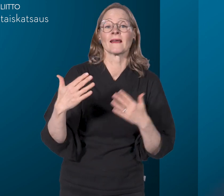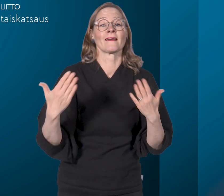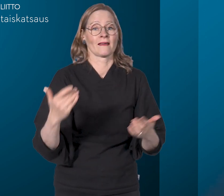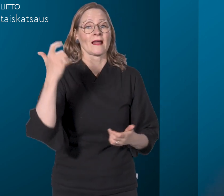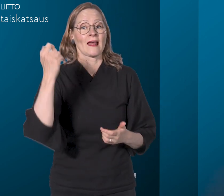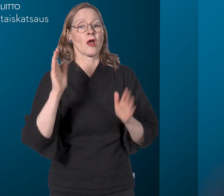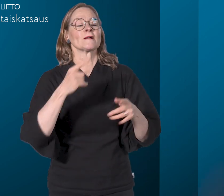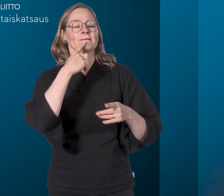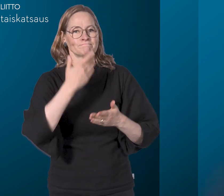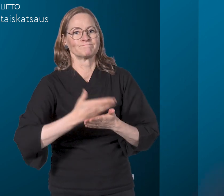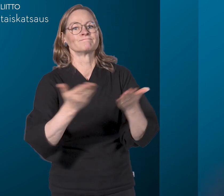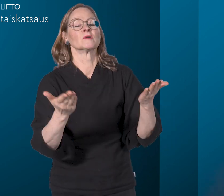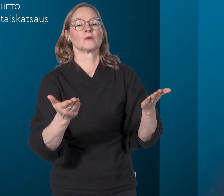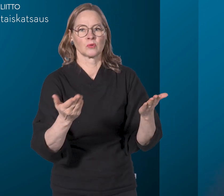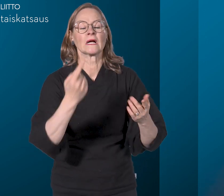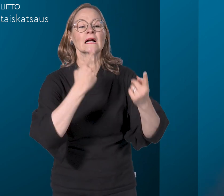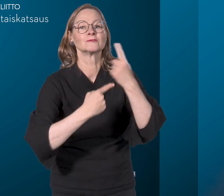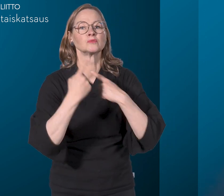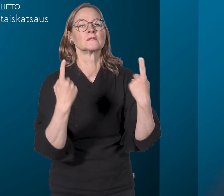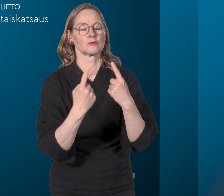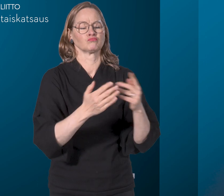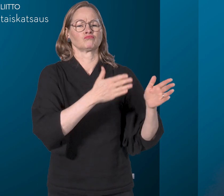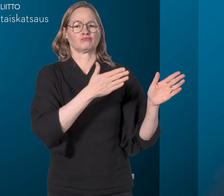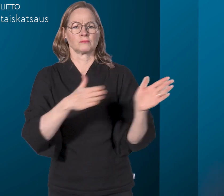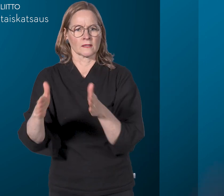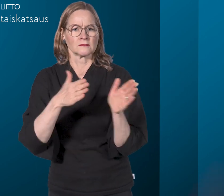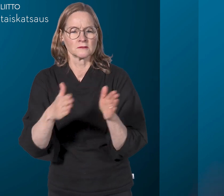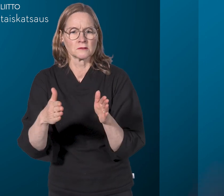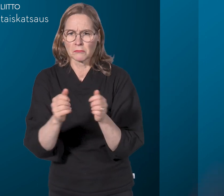ja Kela onkin ilmoittanut järjestävänsä asiasta keskustelutilaisuuden.